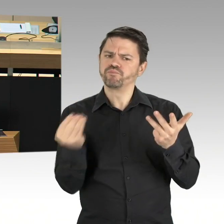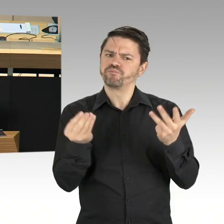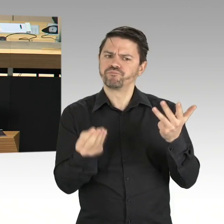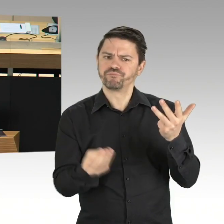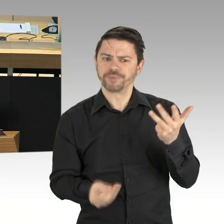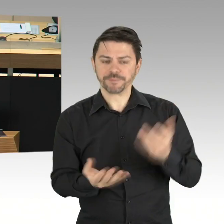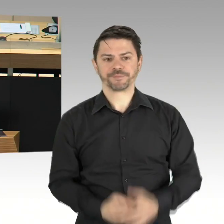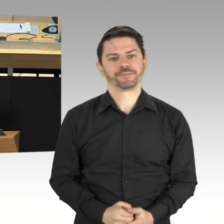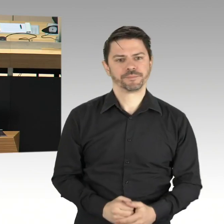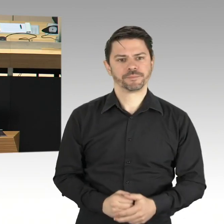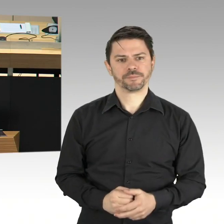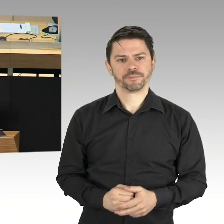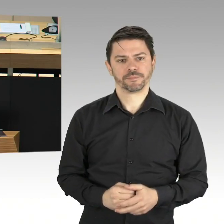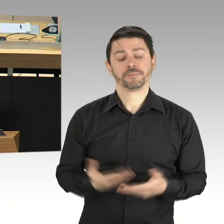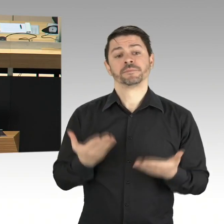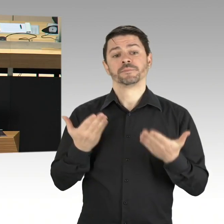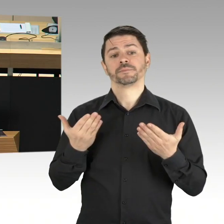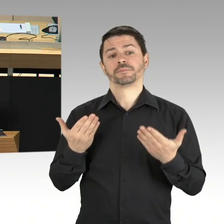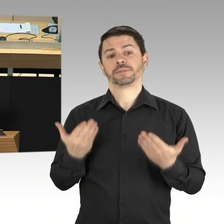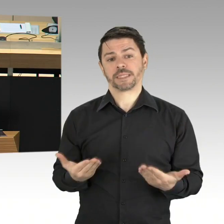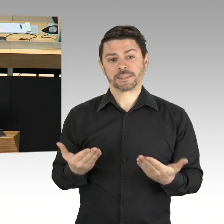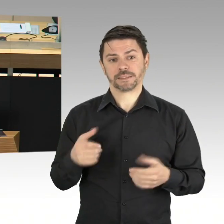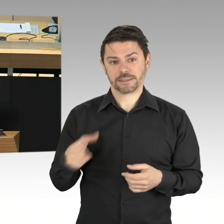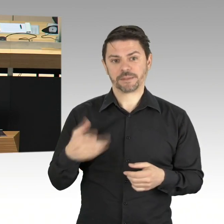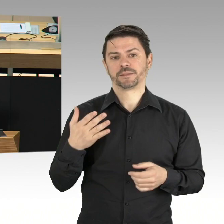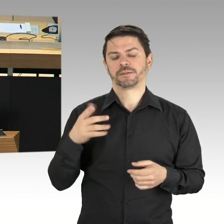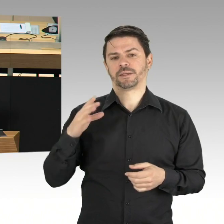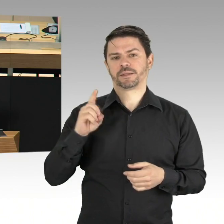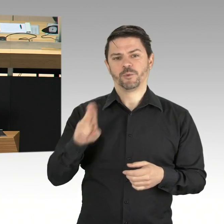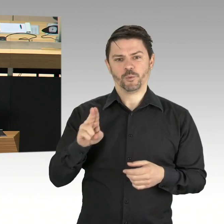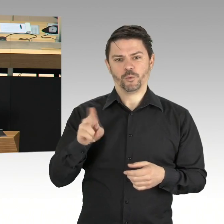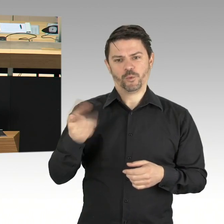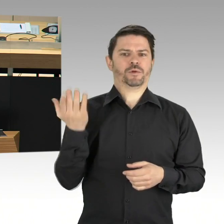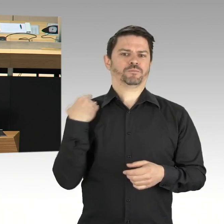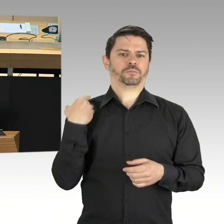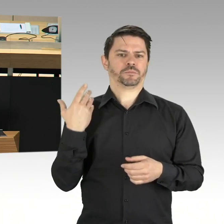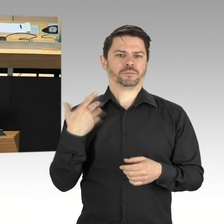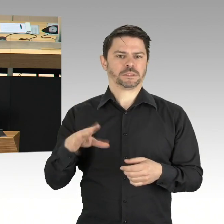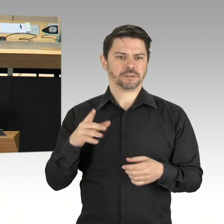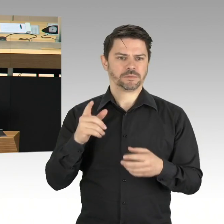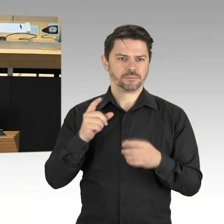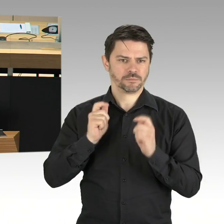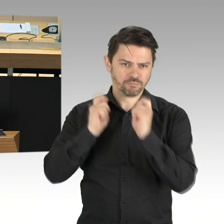und dort kann man nachlesen: genau die gleichen Horrorszenarien, die sie für den Mietendeckel vorschlagen.